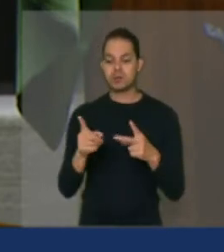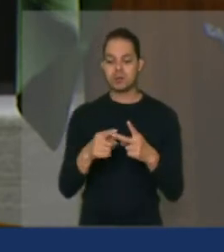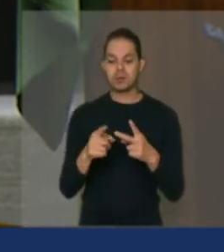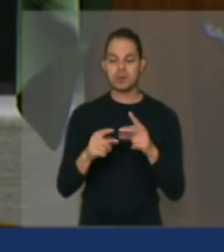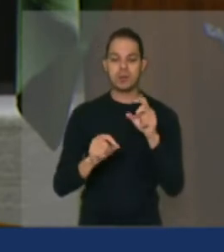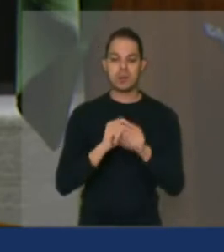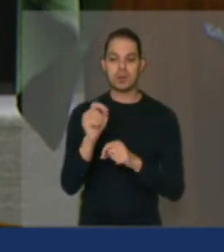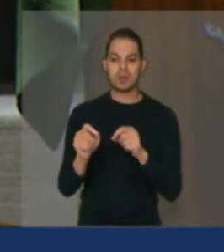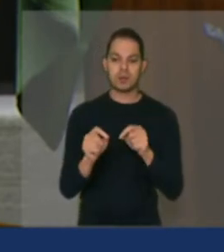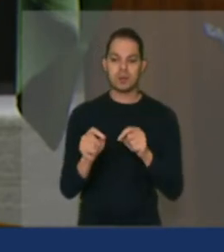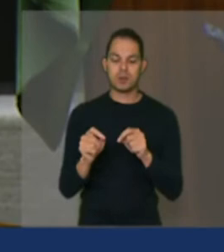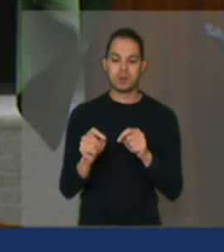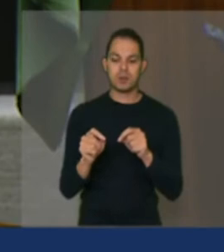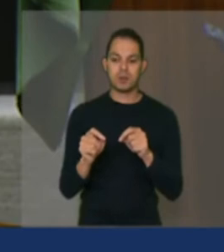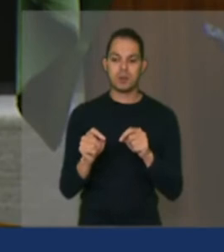NOSSO PODERIO ENERGÉTICO PARA A PETROBRAS, DA ELETROBRAS,